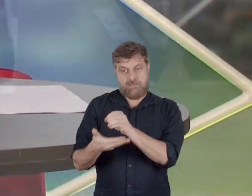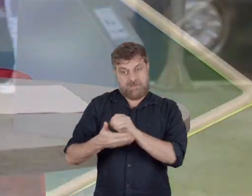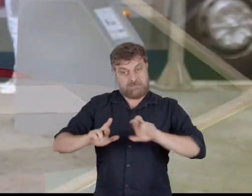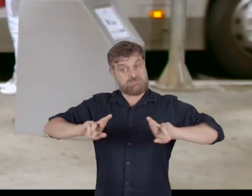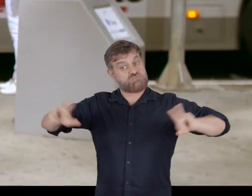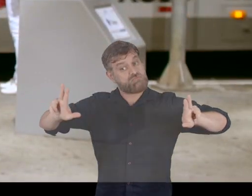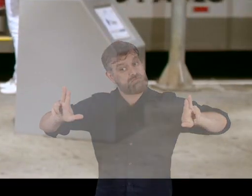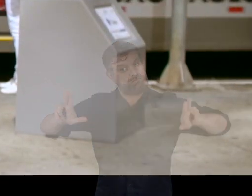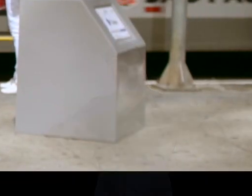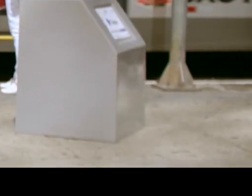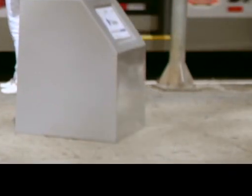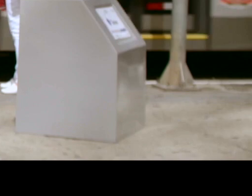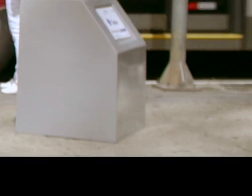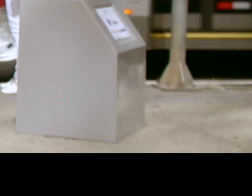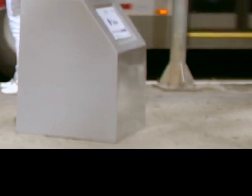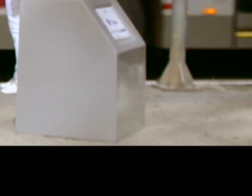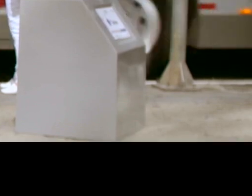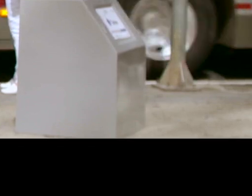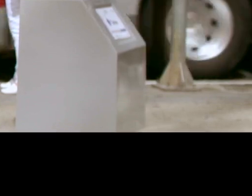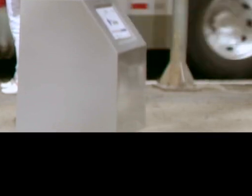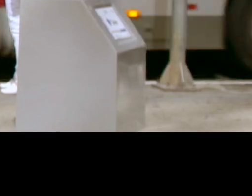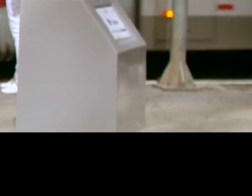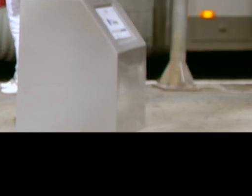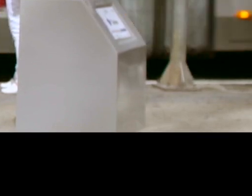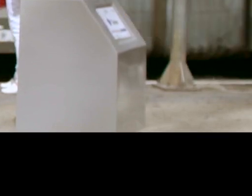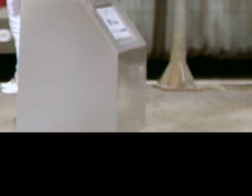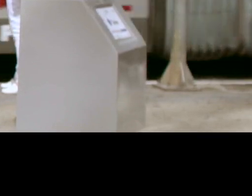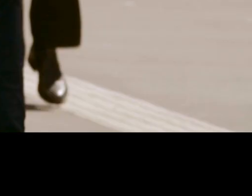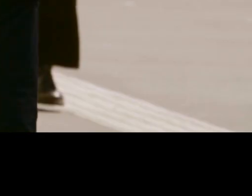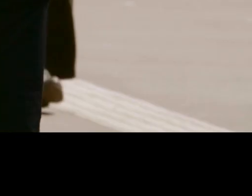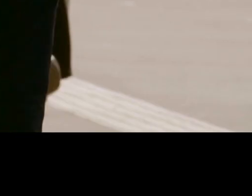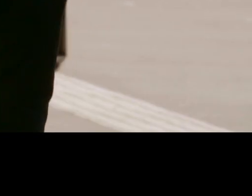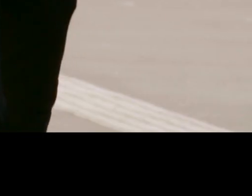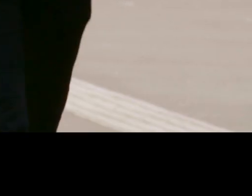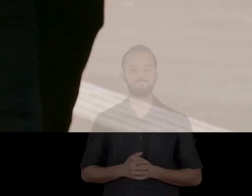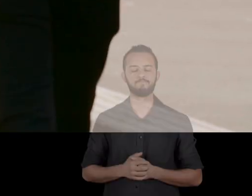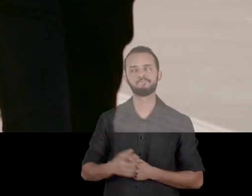[Música]